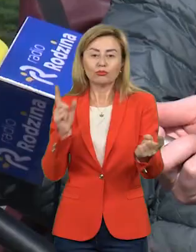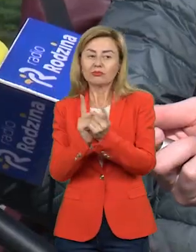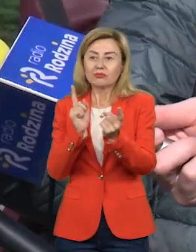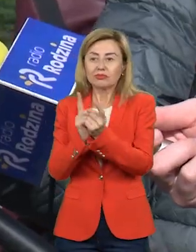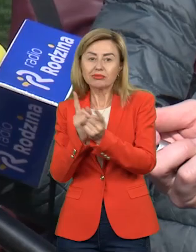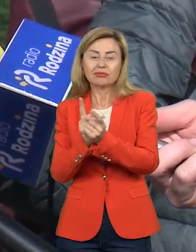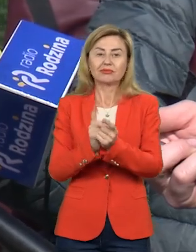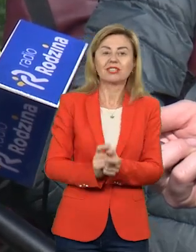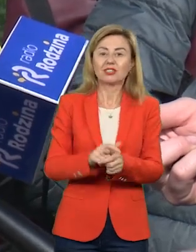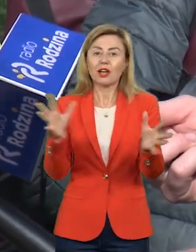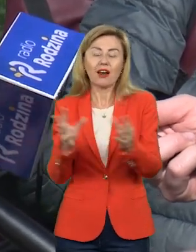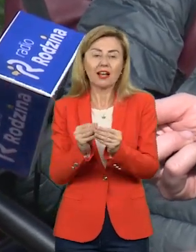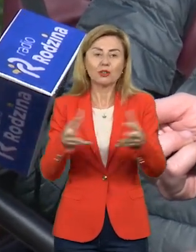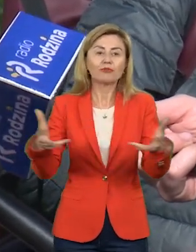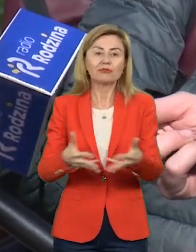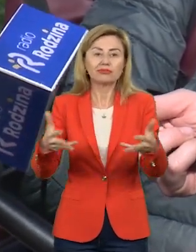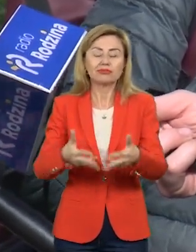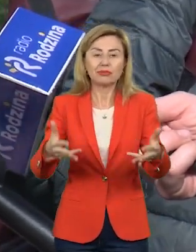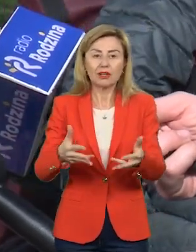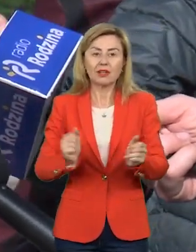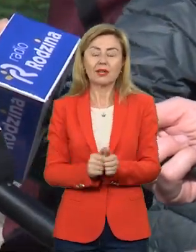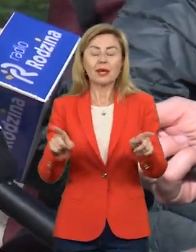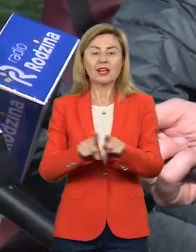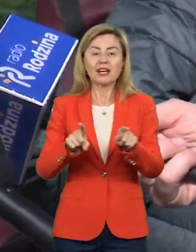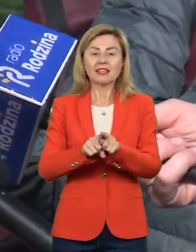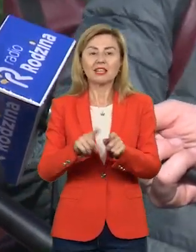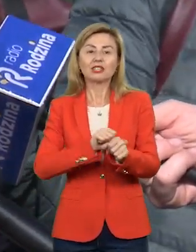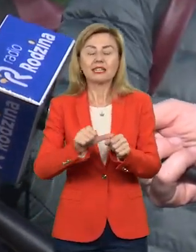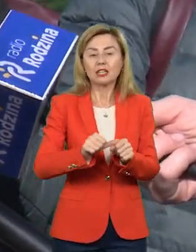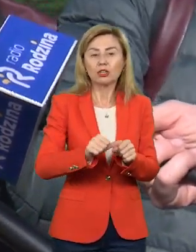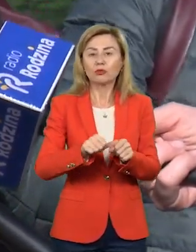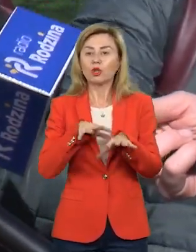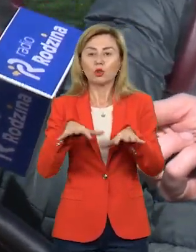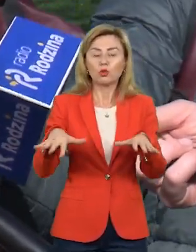Na takich wyprawach jesteśmy też otoczeni opieką.